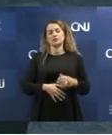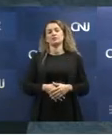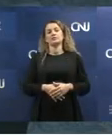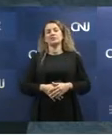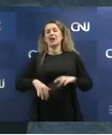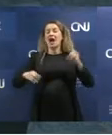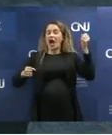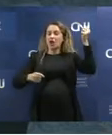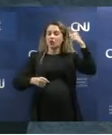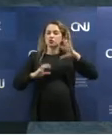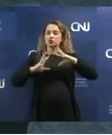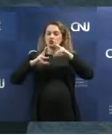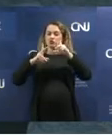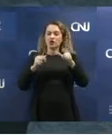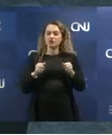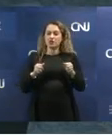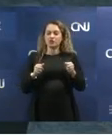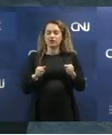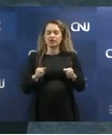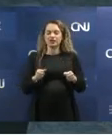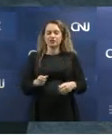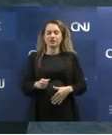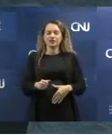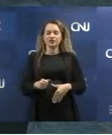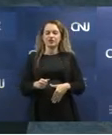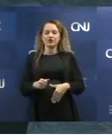que realmente, neste caso, aqui não temos justa causa para instauração